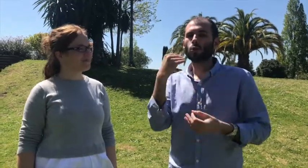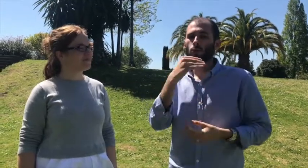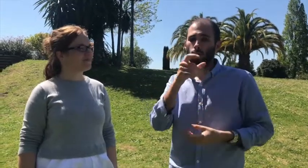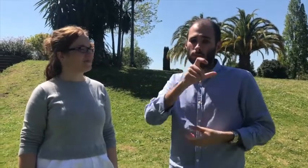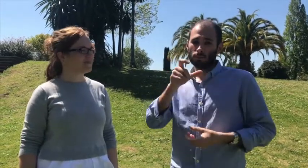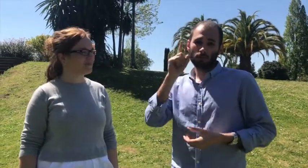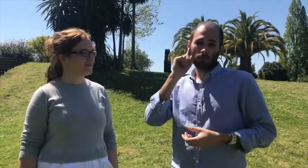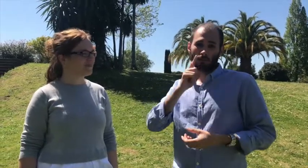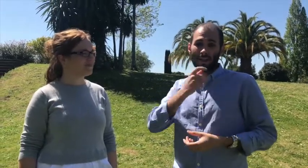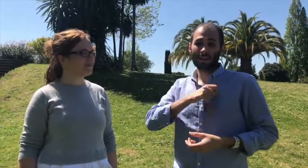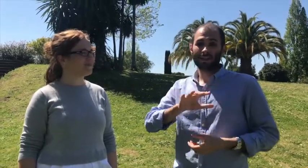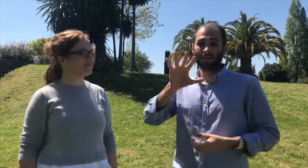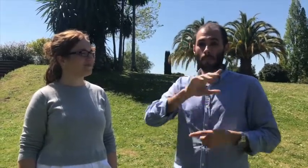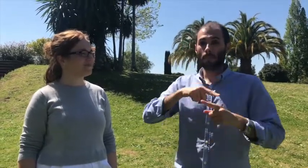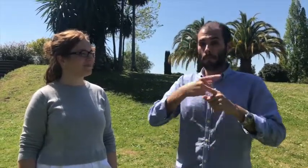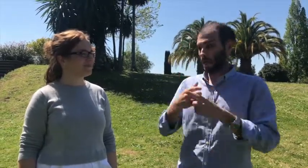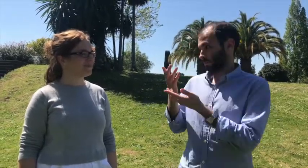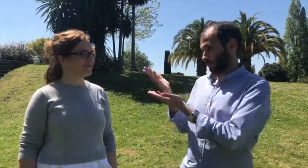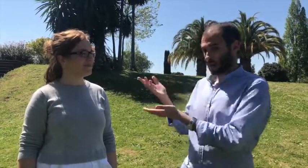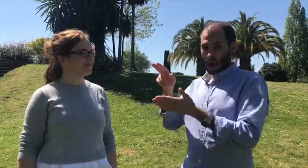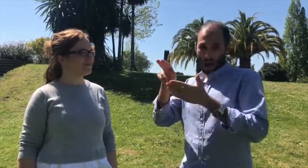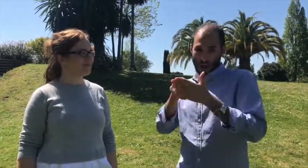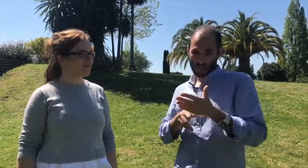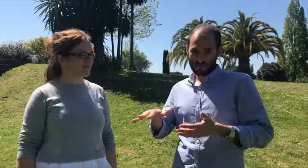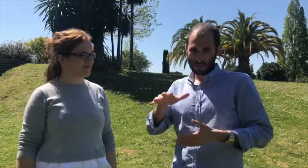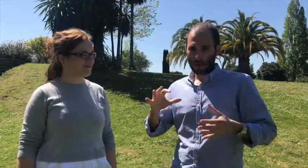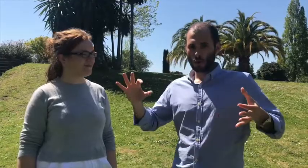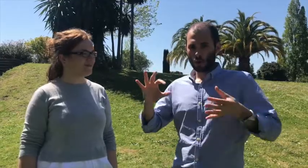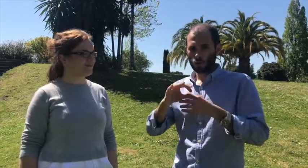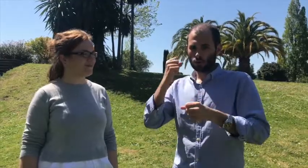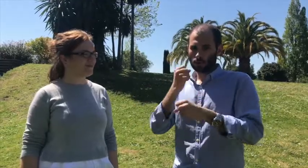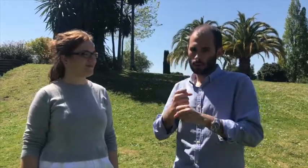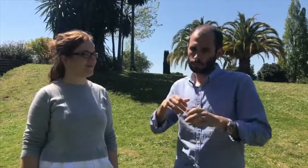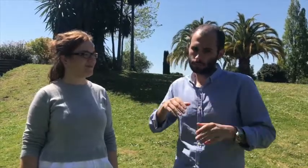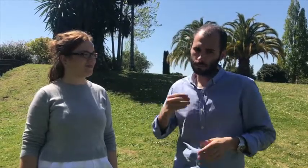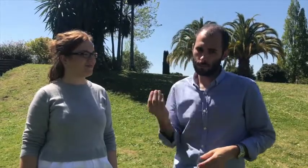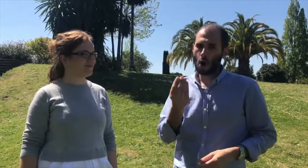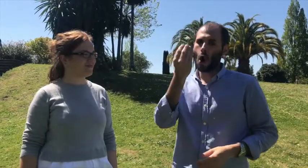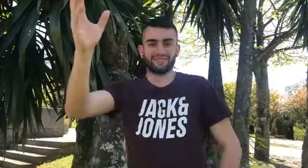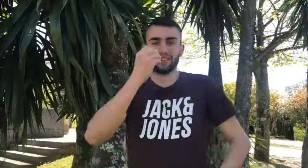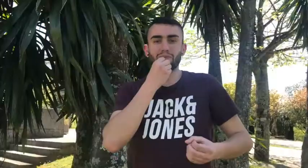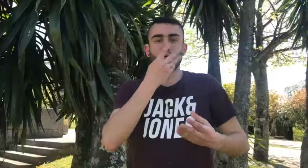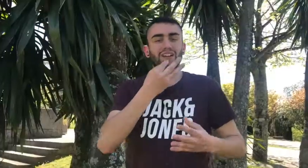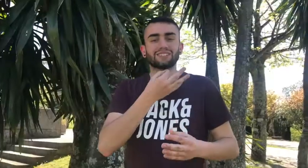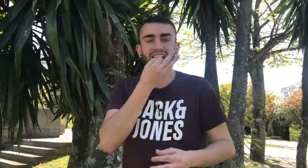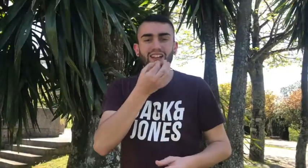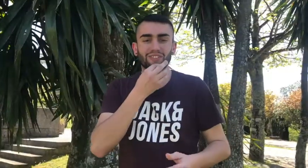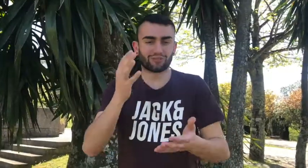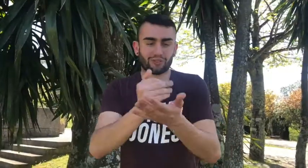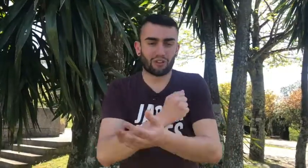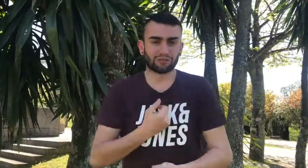junto al resto de la red asociativa juvenil, por ejemplo la FAXPG. Buenas tardes a todos,